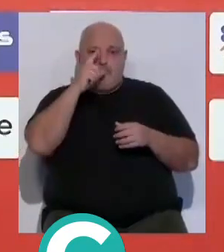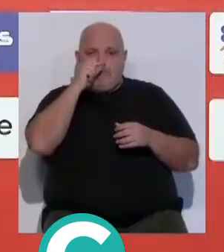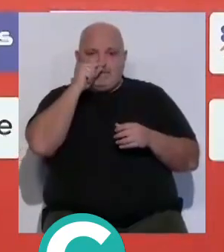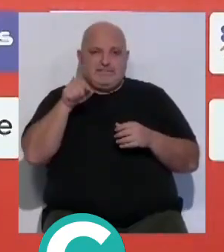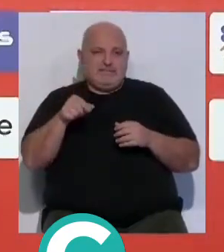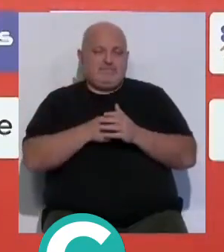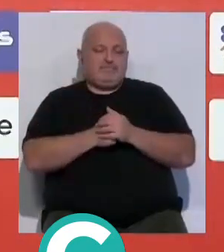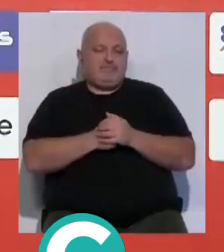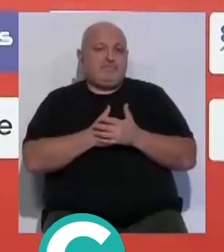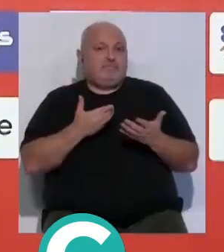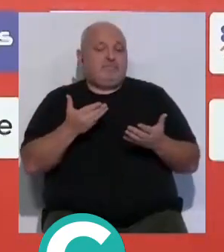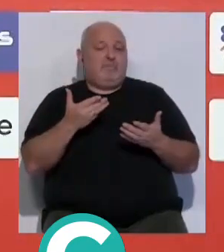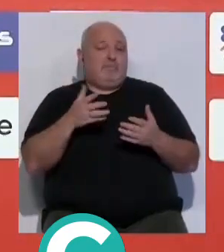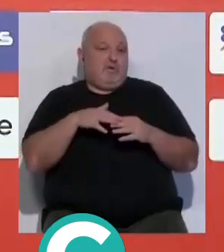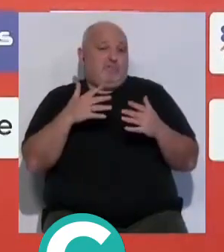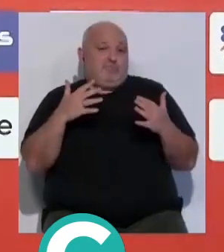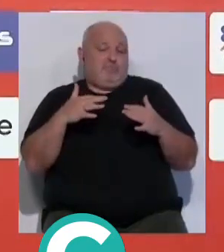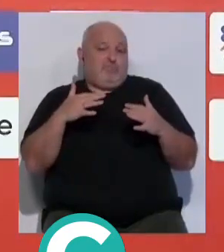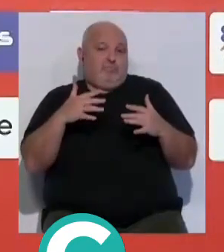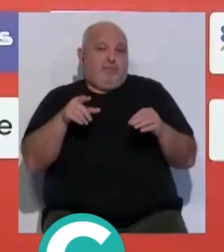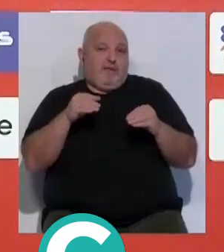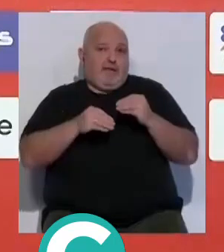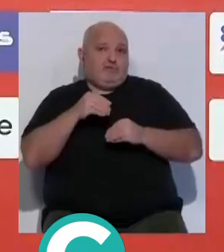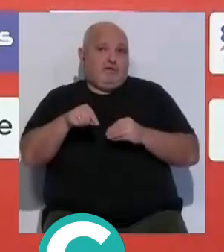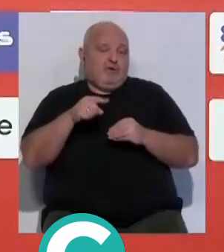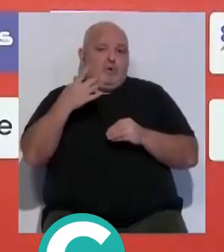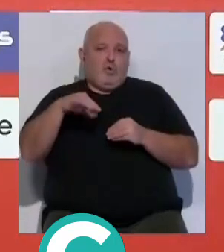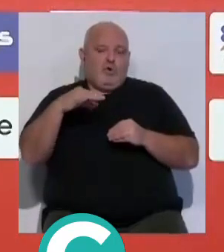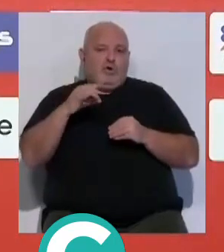yo creo que por lo que ha hecho por el fútbol en todos estos años se lo ha merecido obvio que me